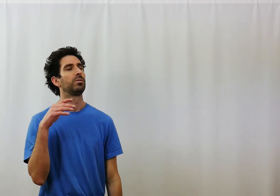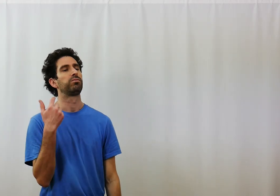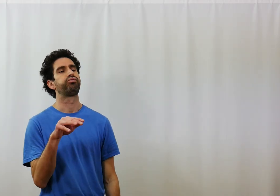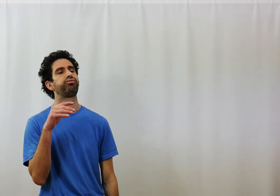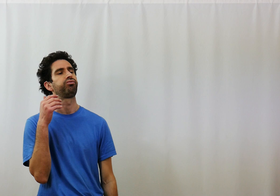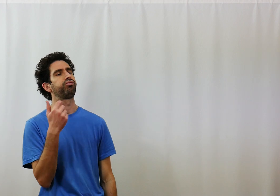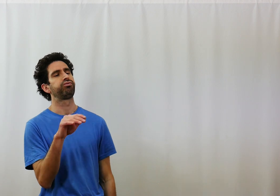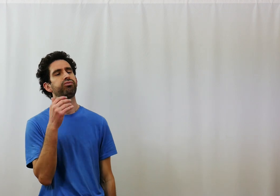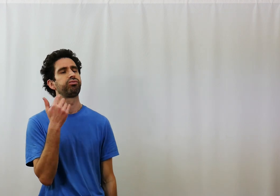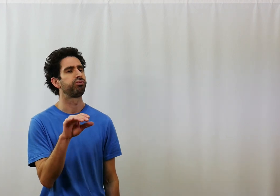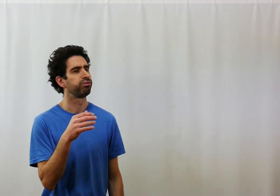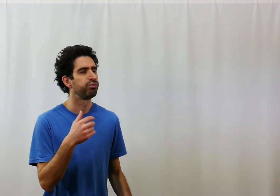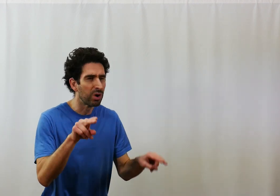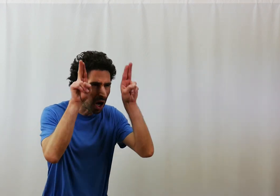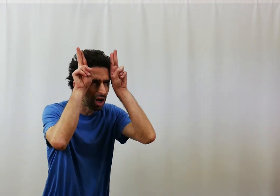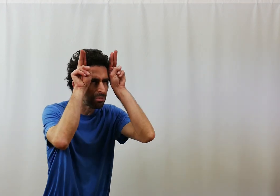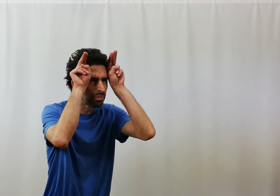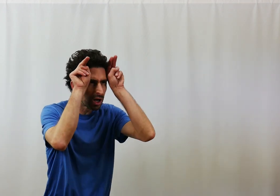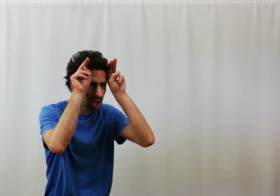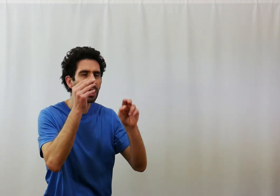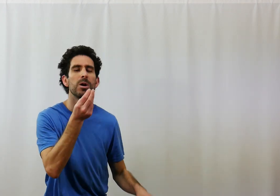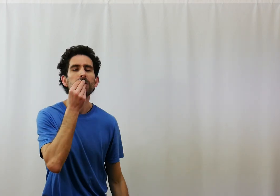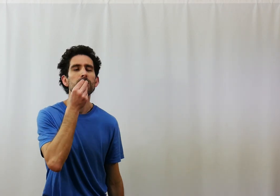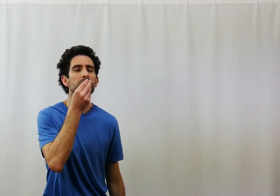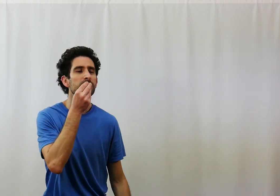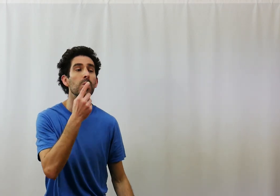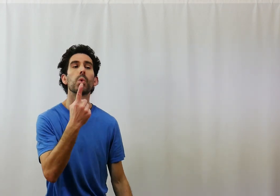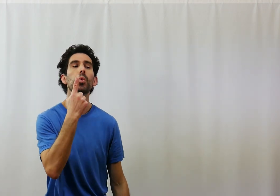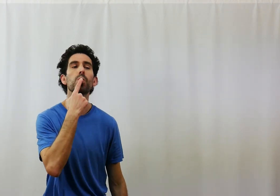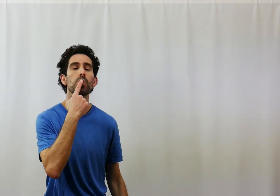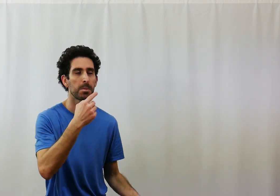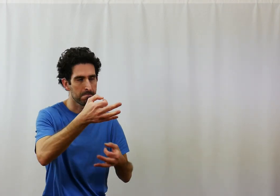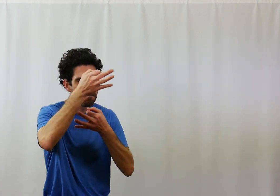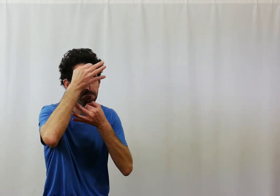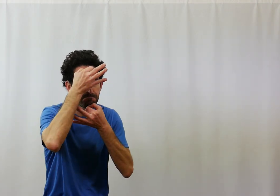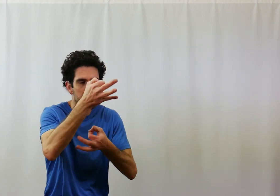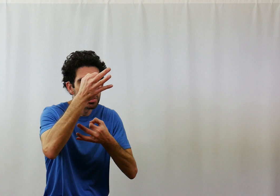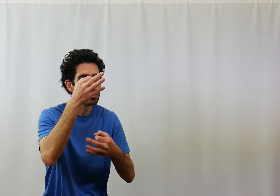Eh ben, les lapins ont des goûts gustatifs précis.